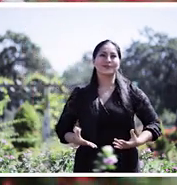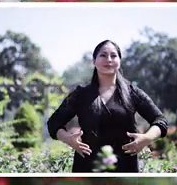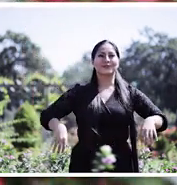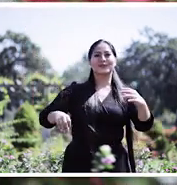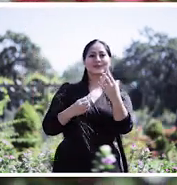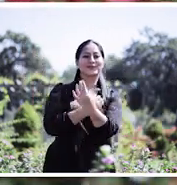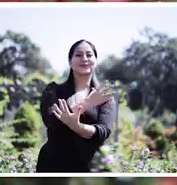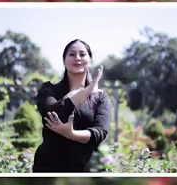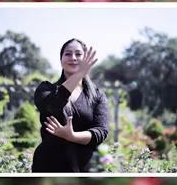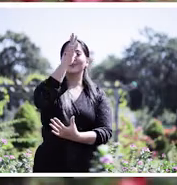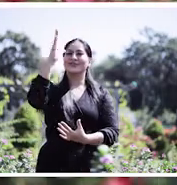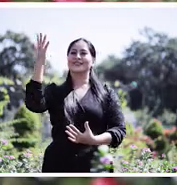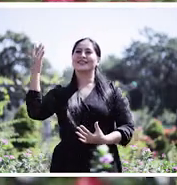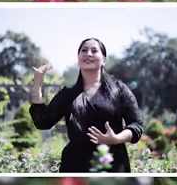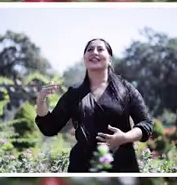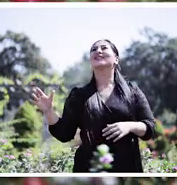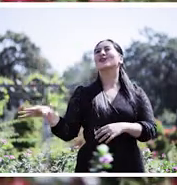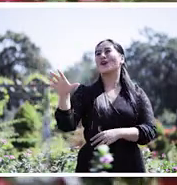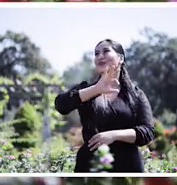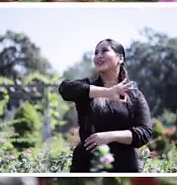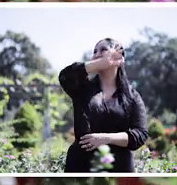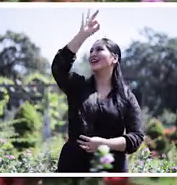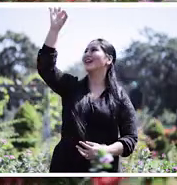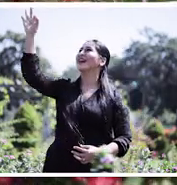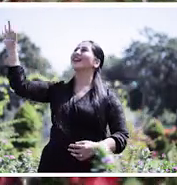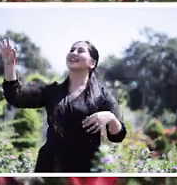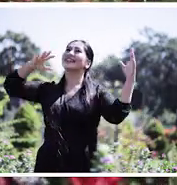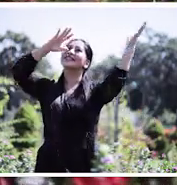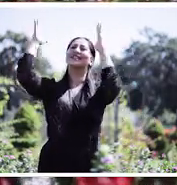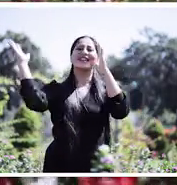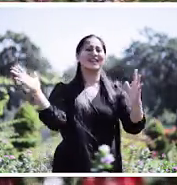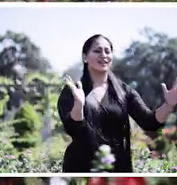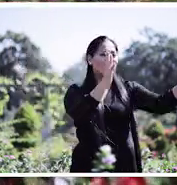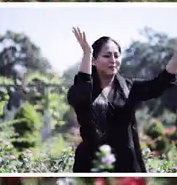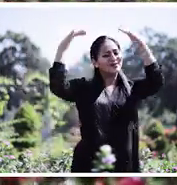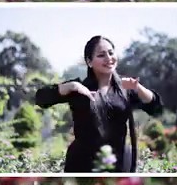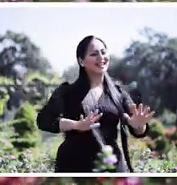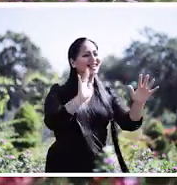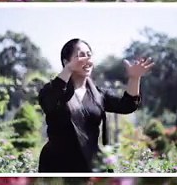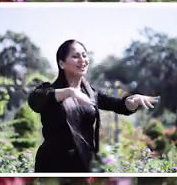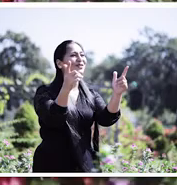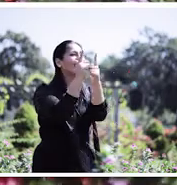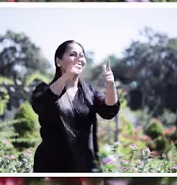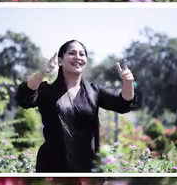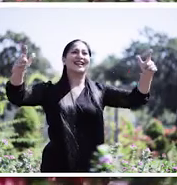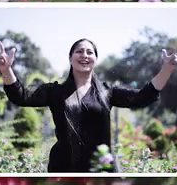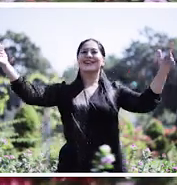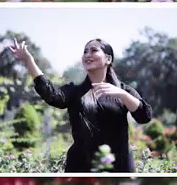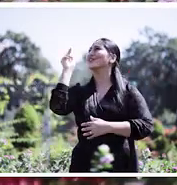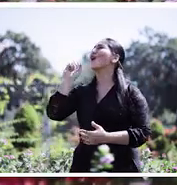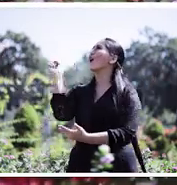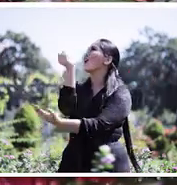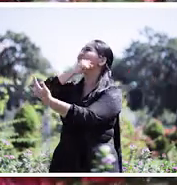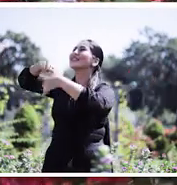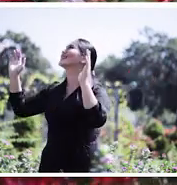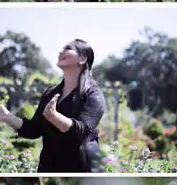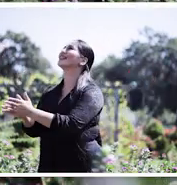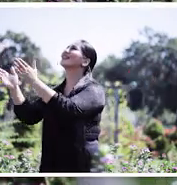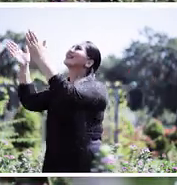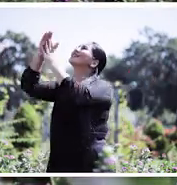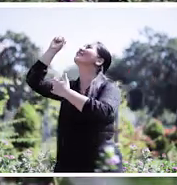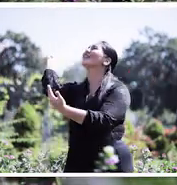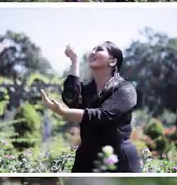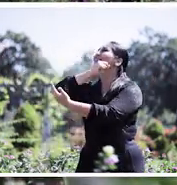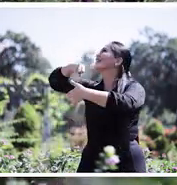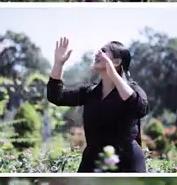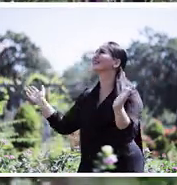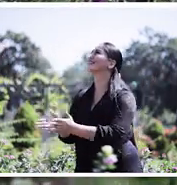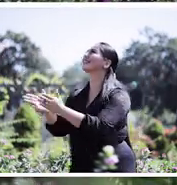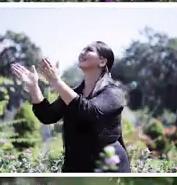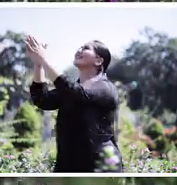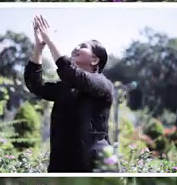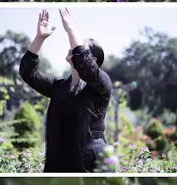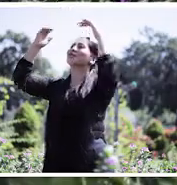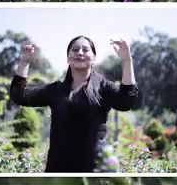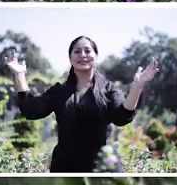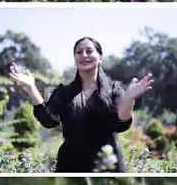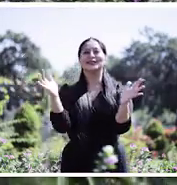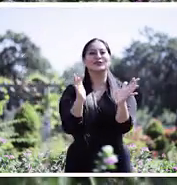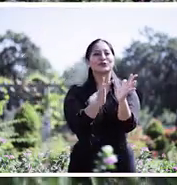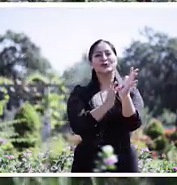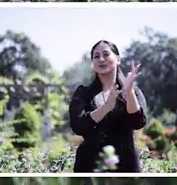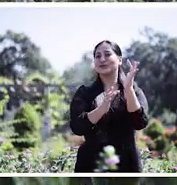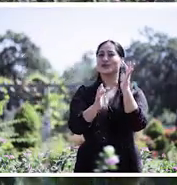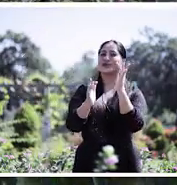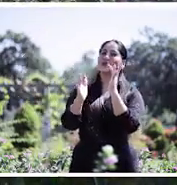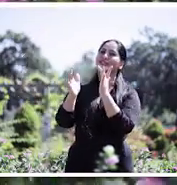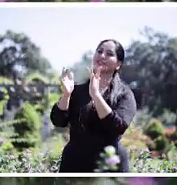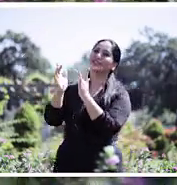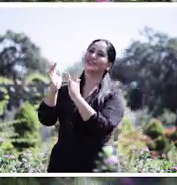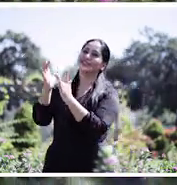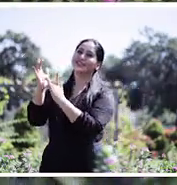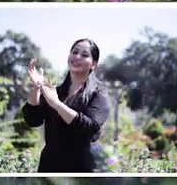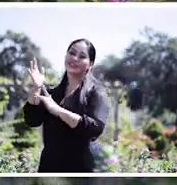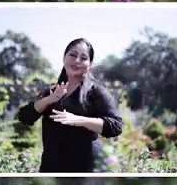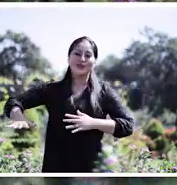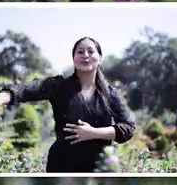花も、雲も、風も、大海も 奏でよ、奏でよイエスを